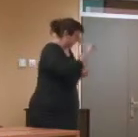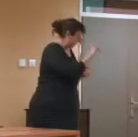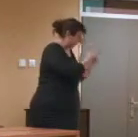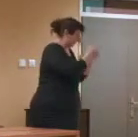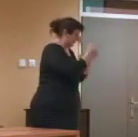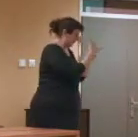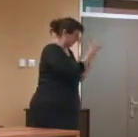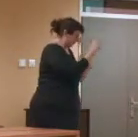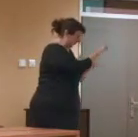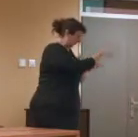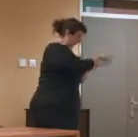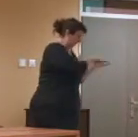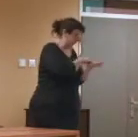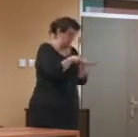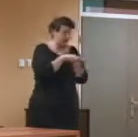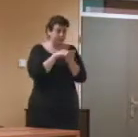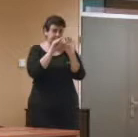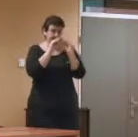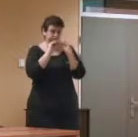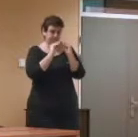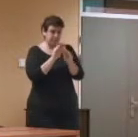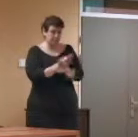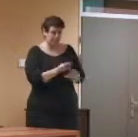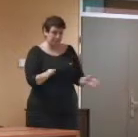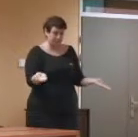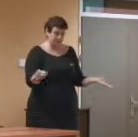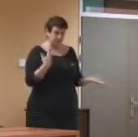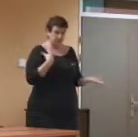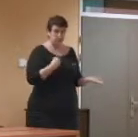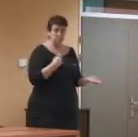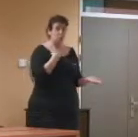como es el mismo título "Yonkis del dinero", y el personaje